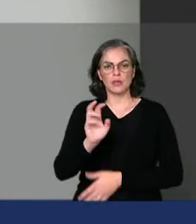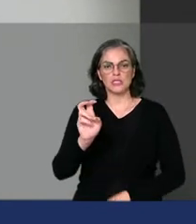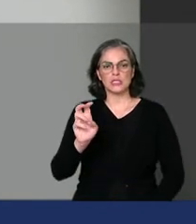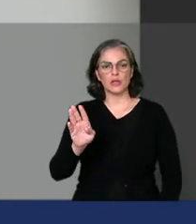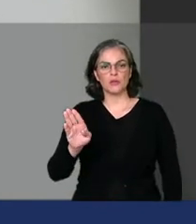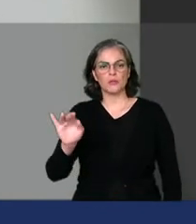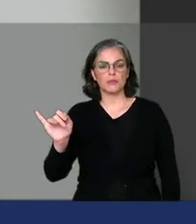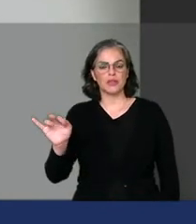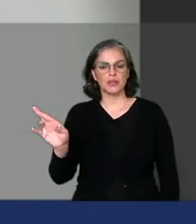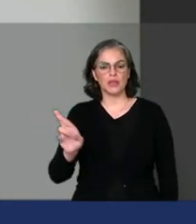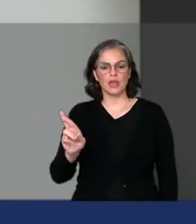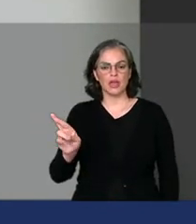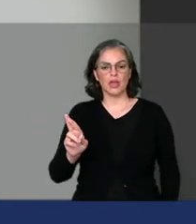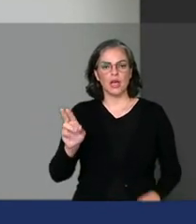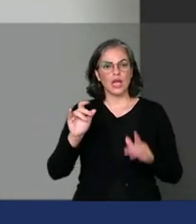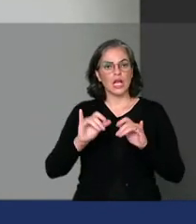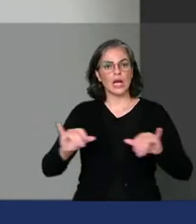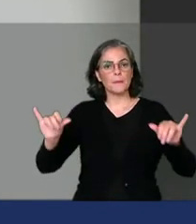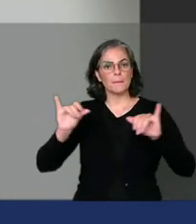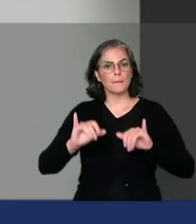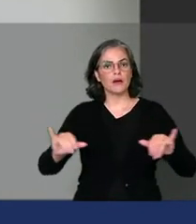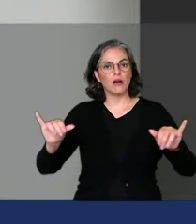DO QUE SAÚDE, EDUCAÇÃO E SANEAMENTO BÁSICOS JUNTOS. E MAIS, APROVOU-SE 5 BILHÕES DE REAIS, DINHEIRO PÚBLICO PARA